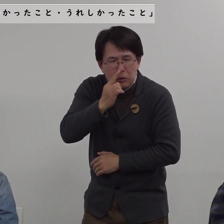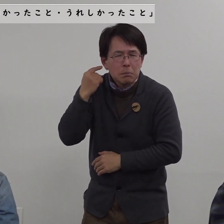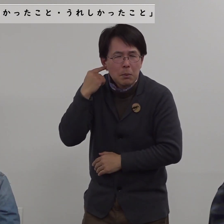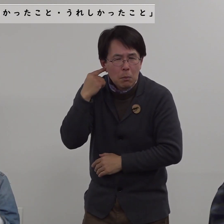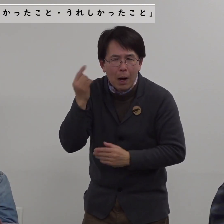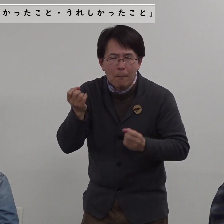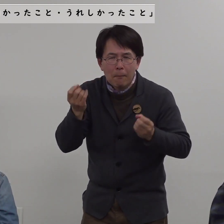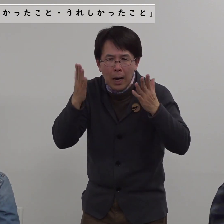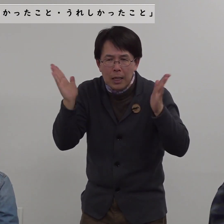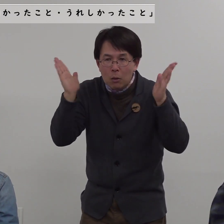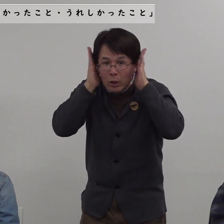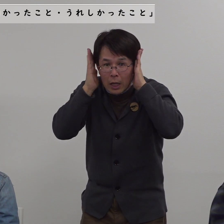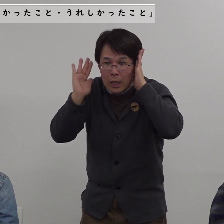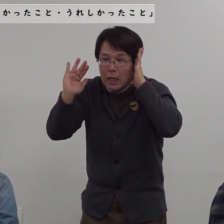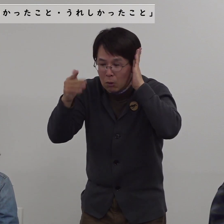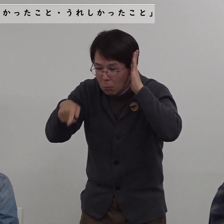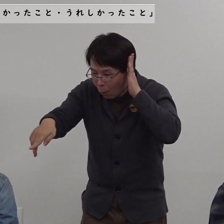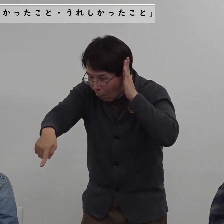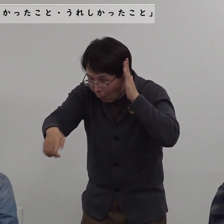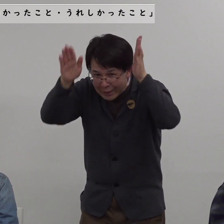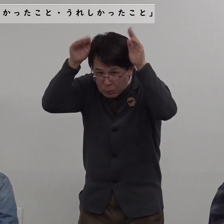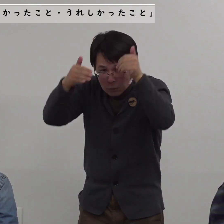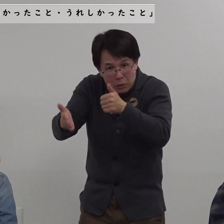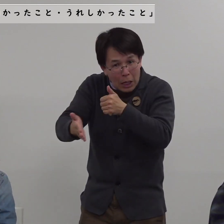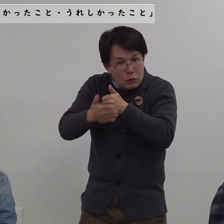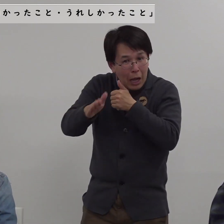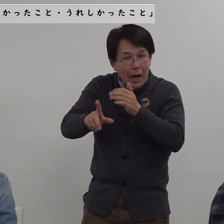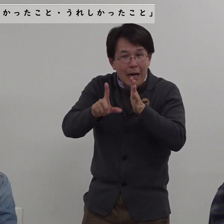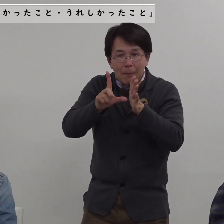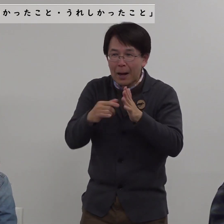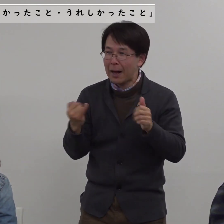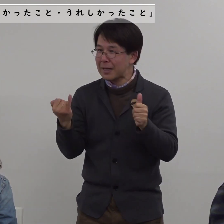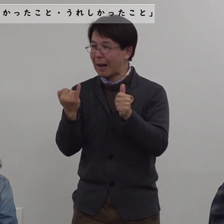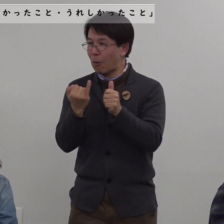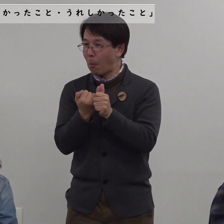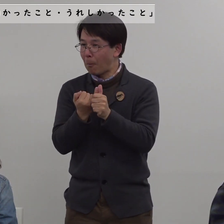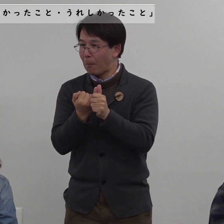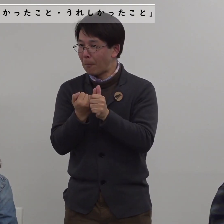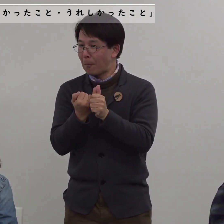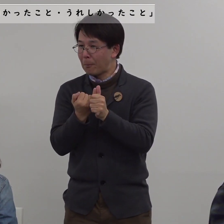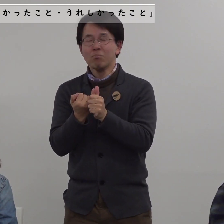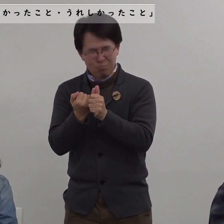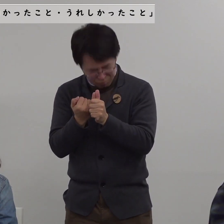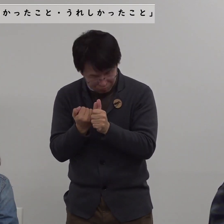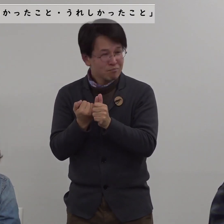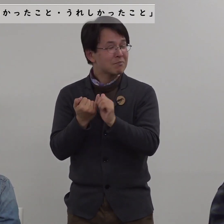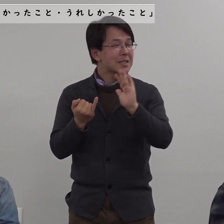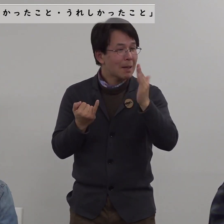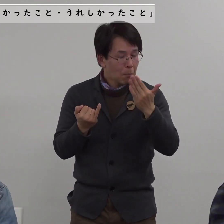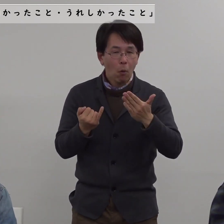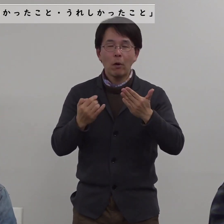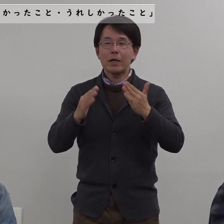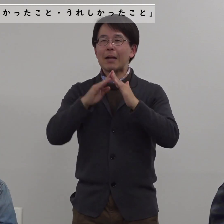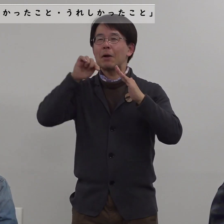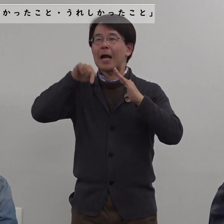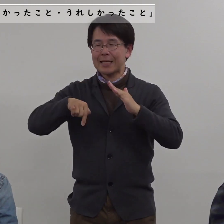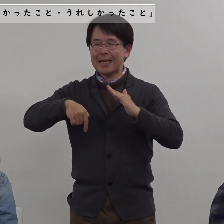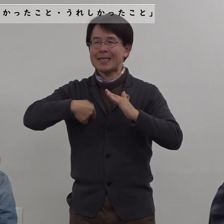この子の助けがあれば結婚しても家で1人で留守番できるかもとか